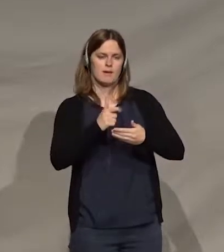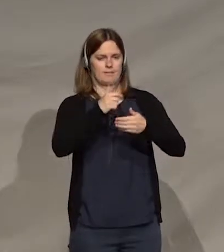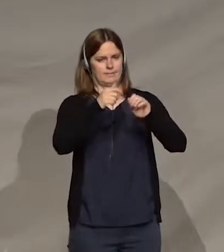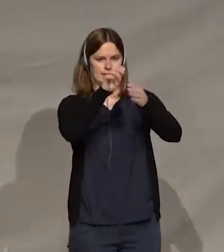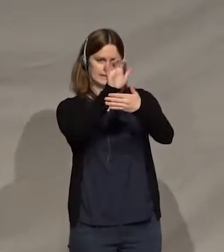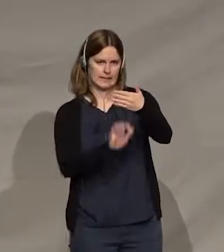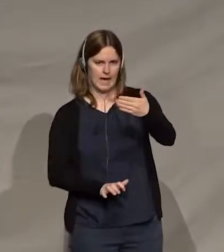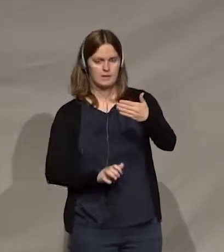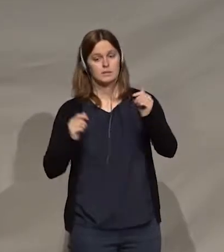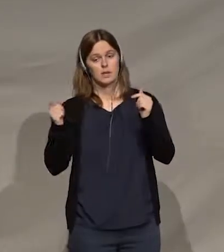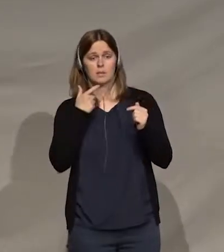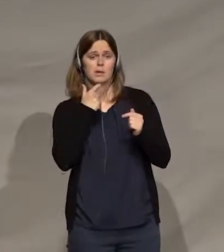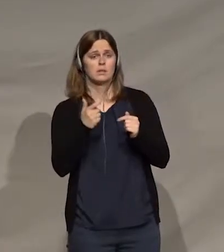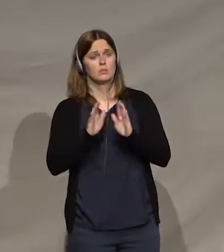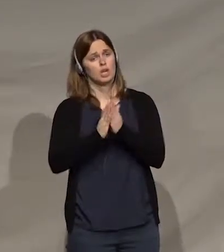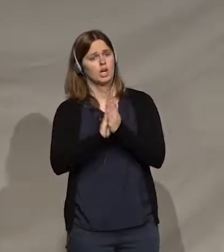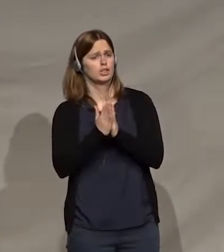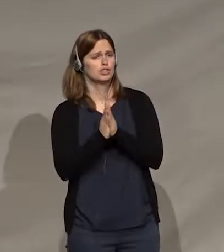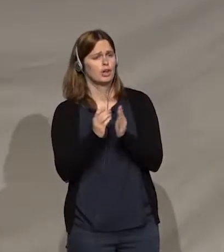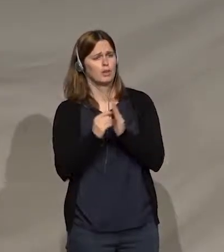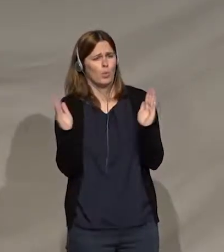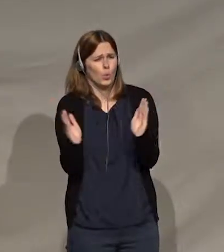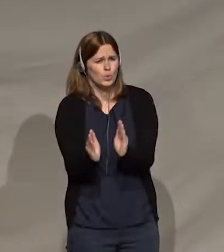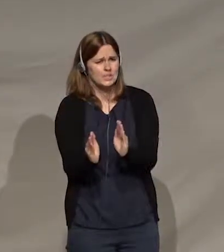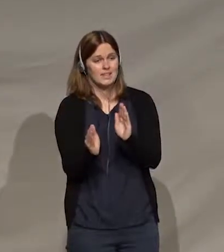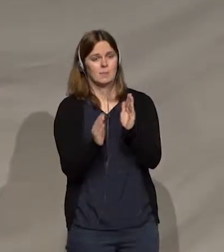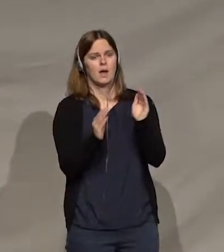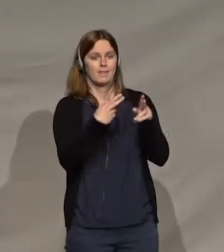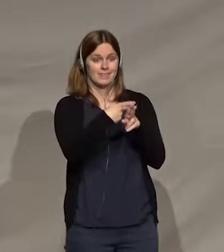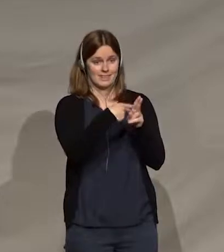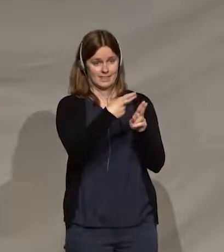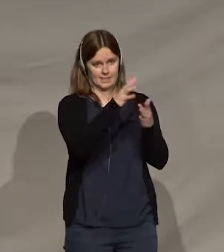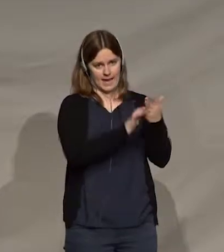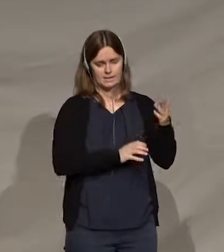abyste našli co nejlépe odpovídající barvy popředí a pozadí, a to opět individuálně.